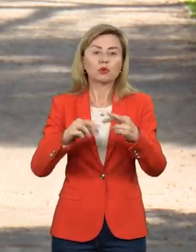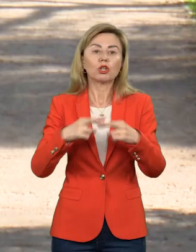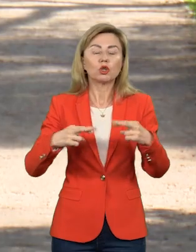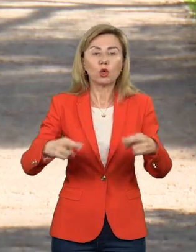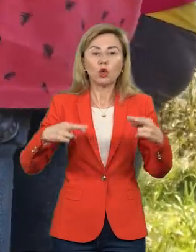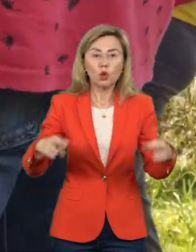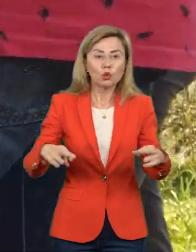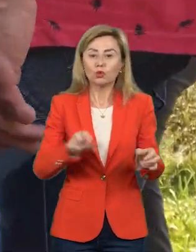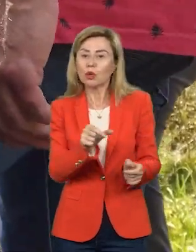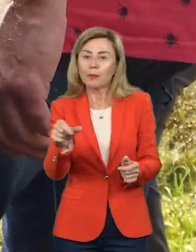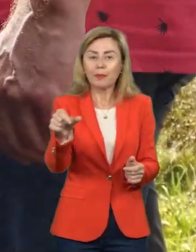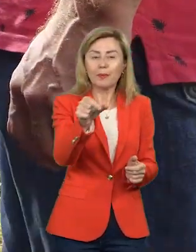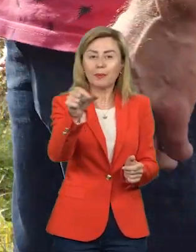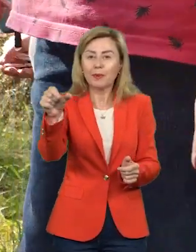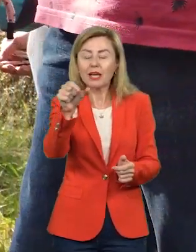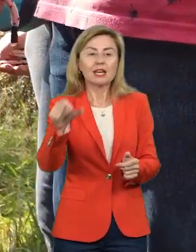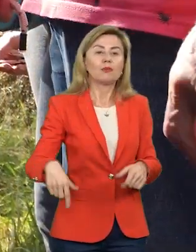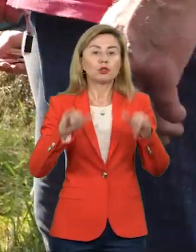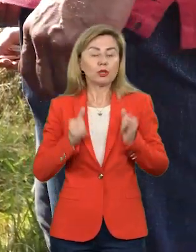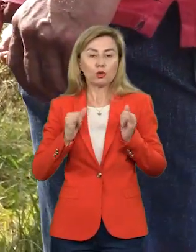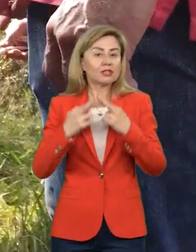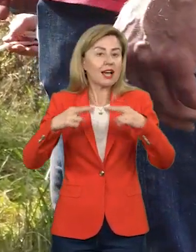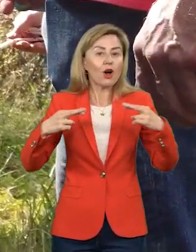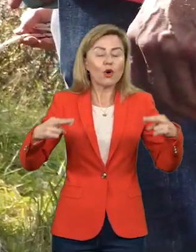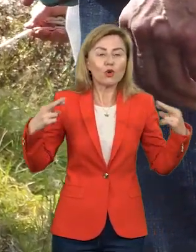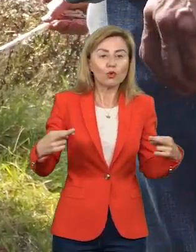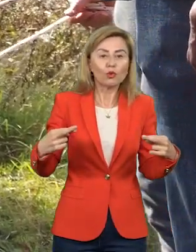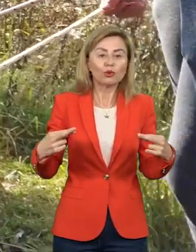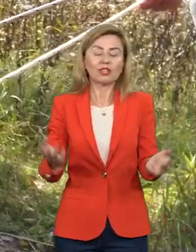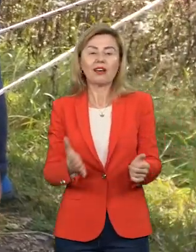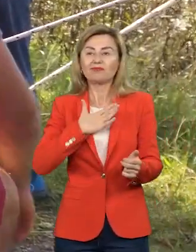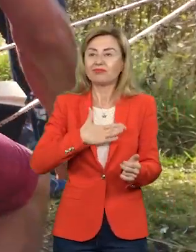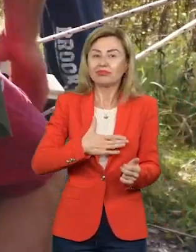Ta turystyka może być różna. Może mieć różne smaki, może mieć różne kolory,